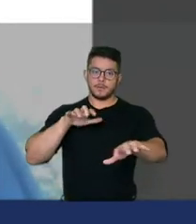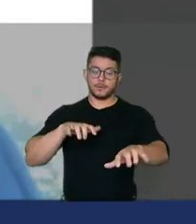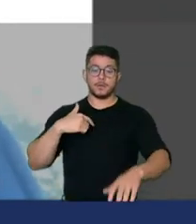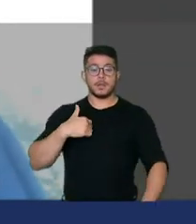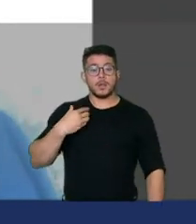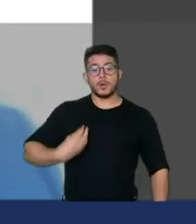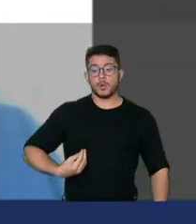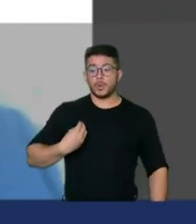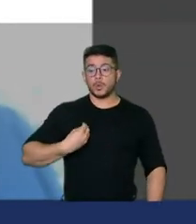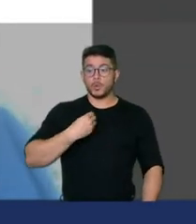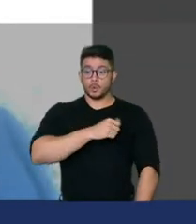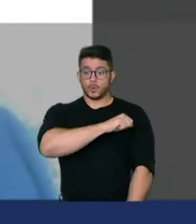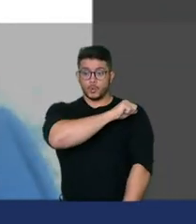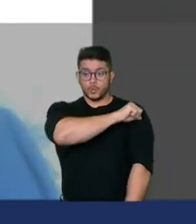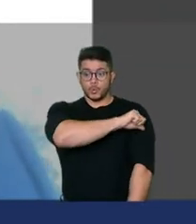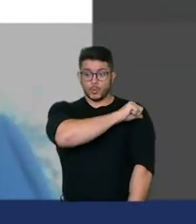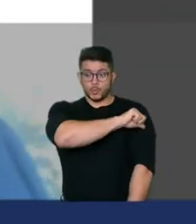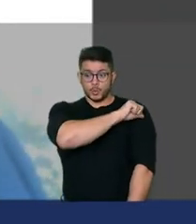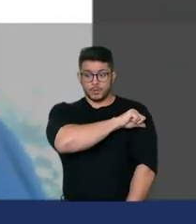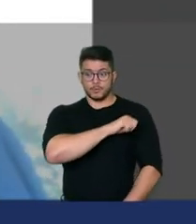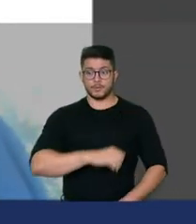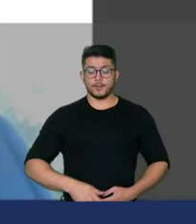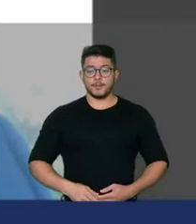NOSSA SESSÃO REMOTA, ESTOU AQUI NO RIO DE JANEIRO E QUERO ME DIRIGIR NESSE MOMENTO,